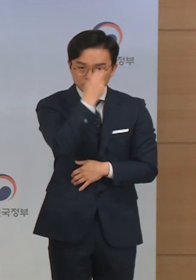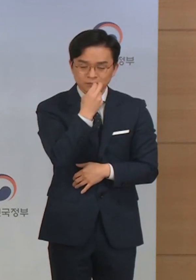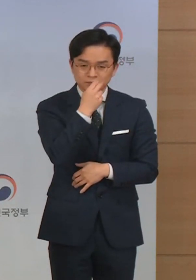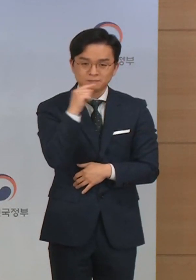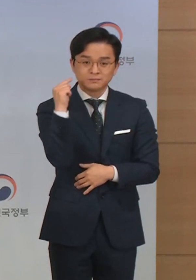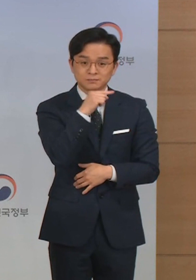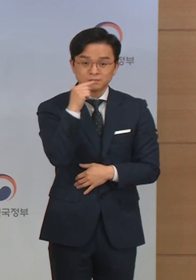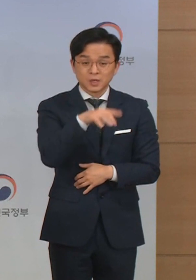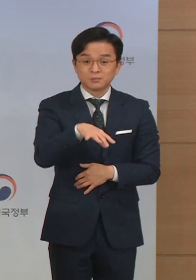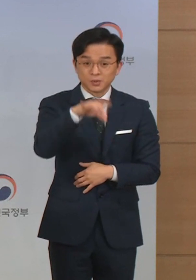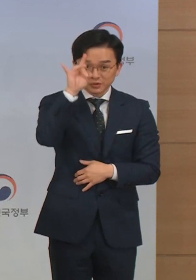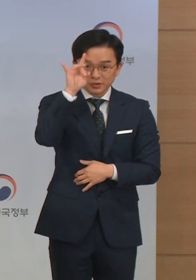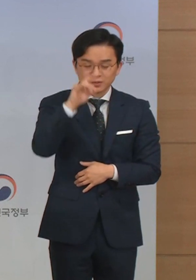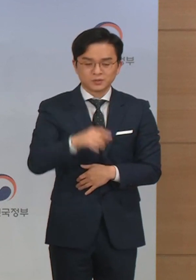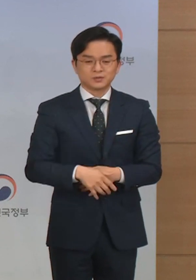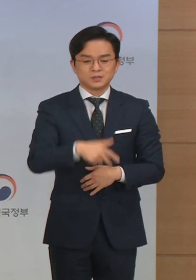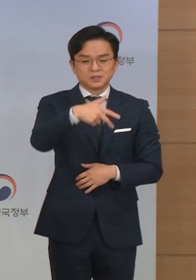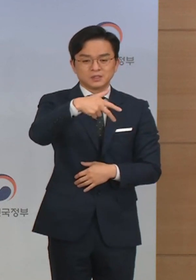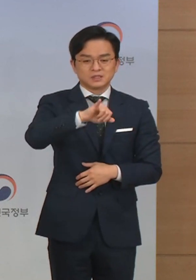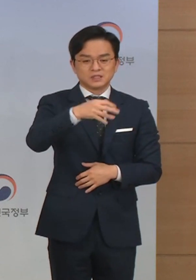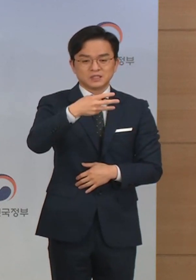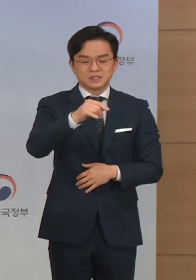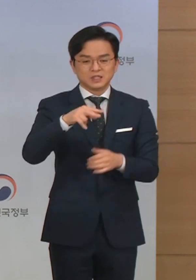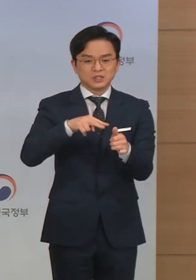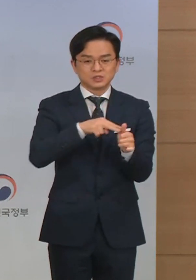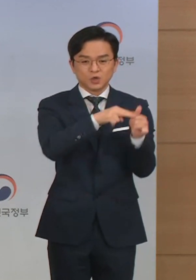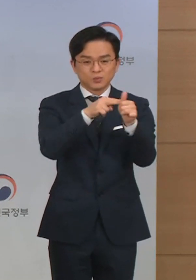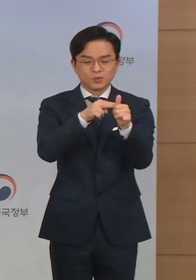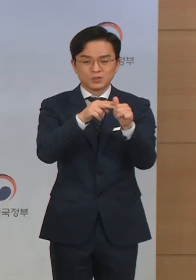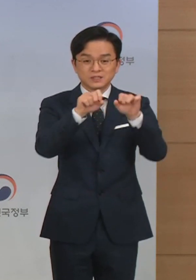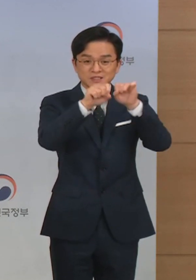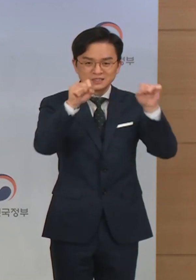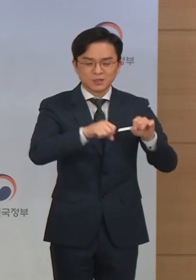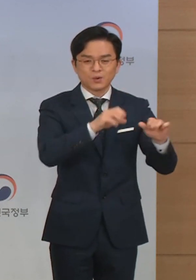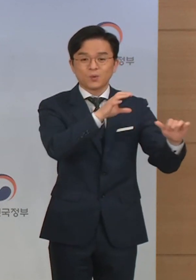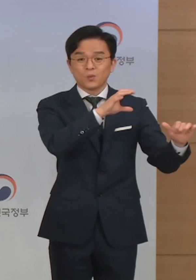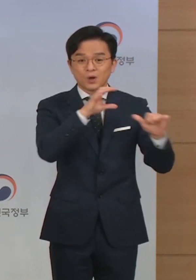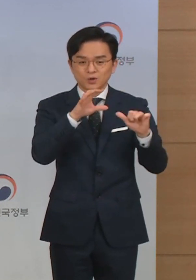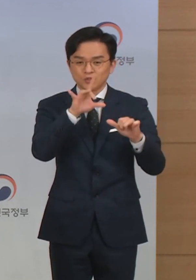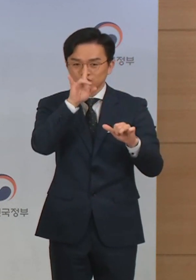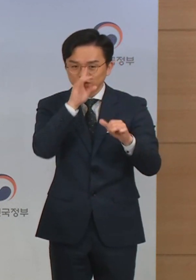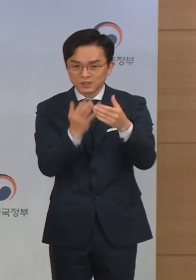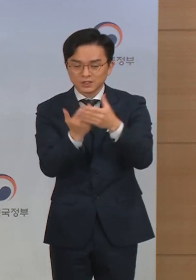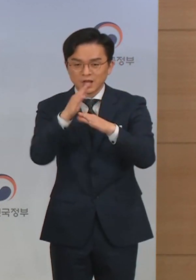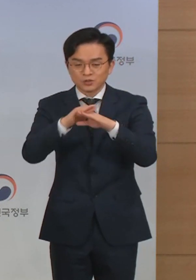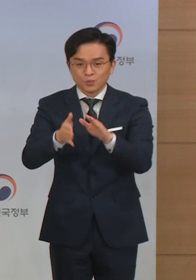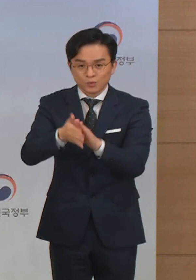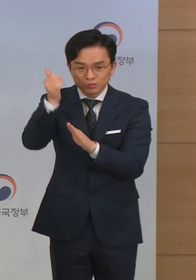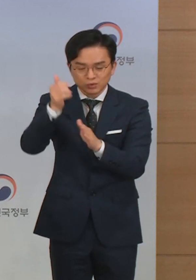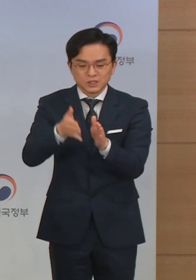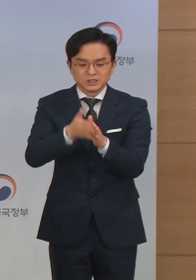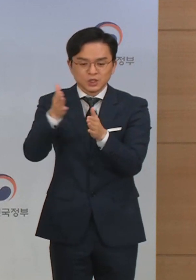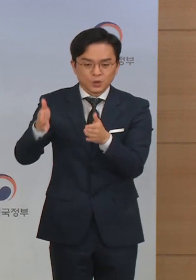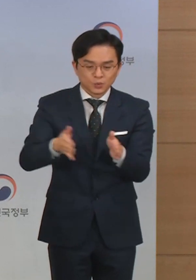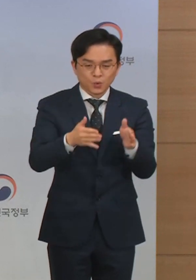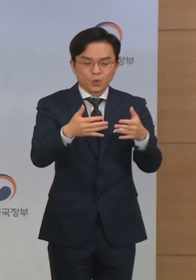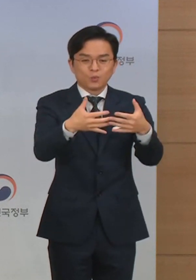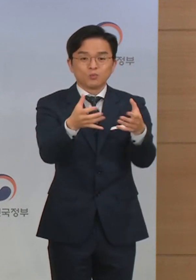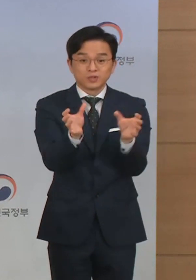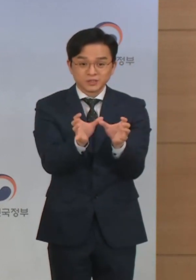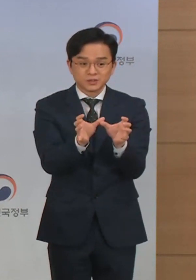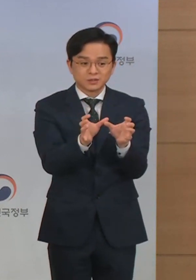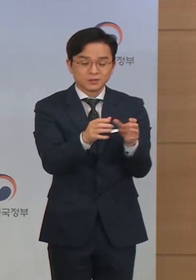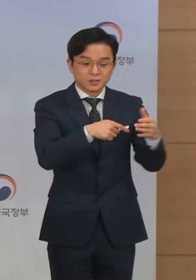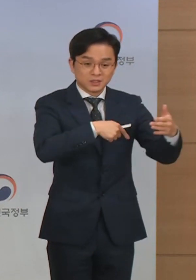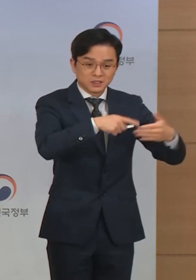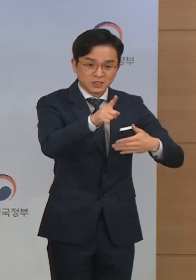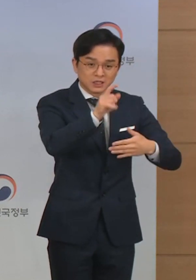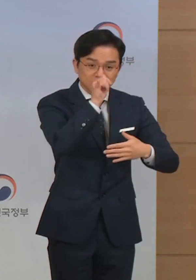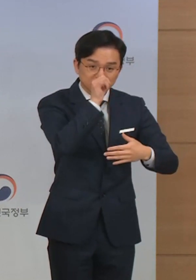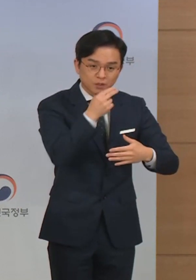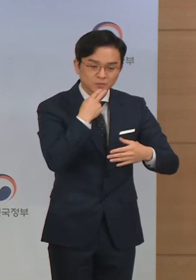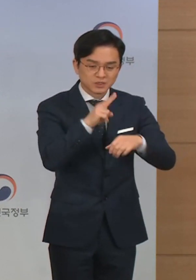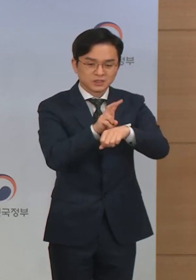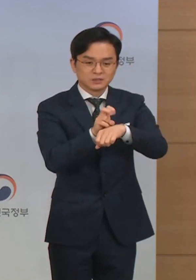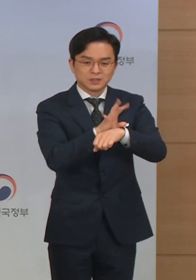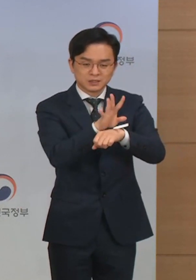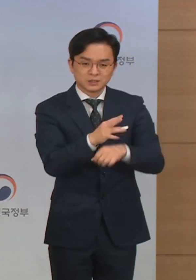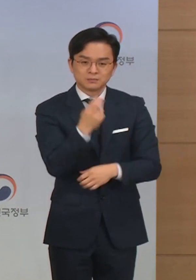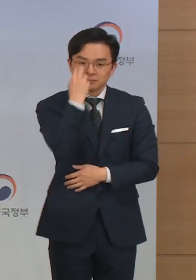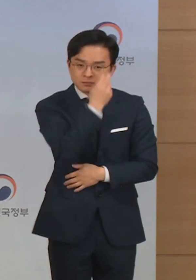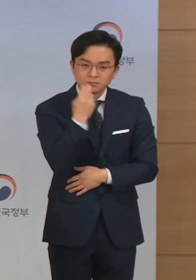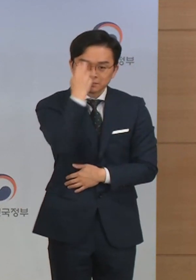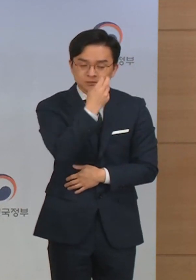먼저 지리정보 시스템 통합 상판을 활용하여 중앙 재난안전대책본부 시도 시 공구에서 이탈 여부를 3종으로 24시간 실시간 모니터링 합니다